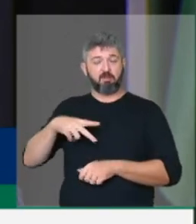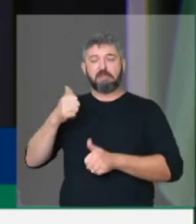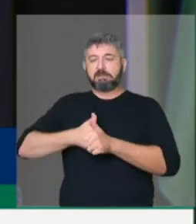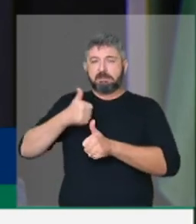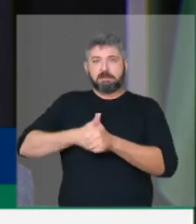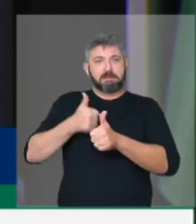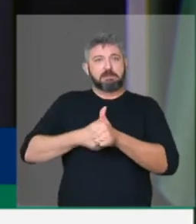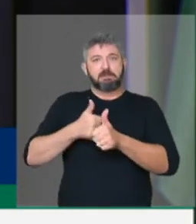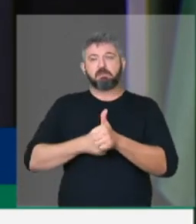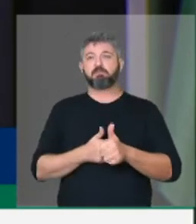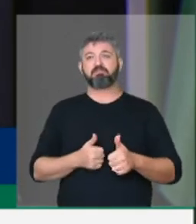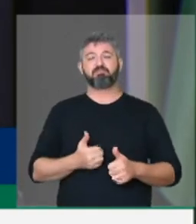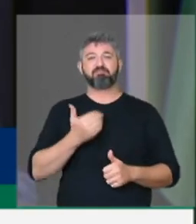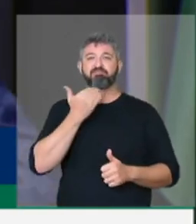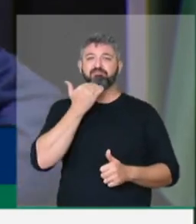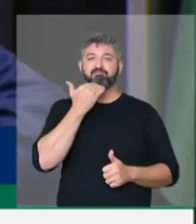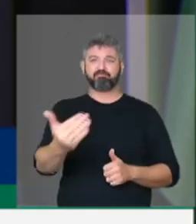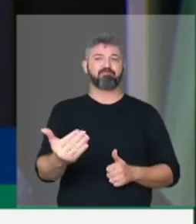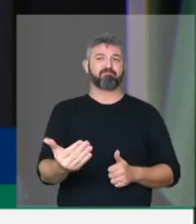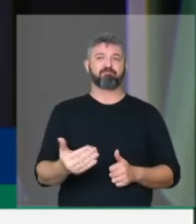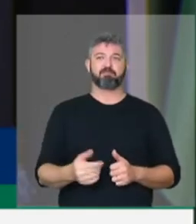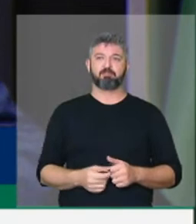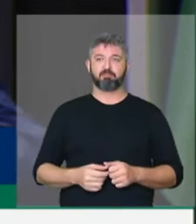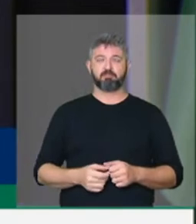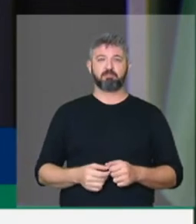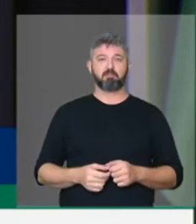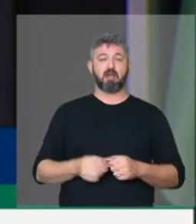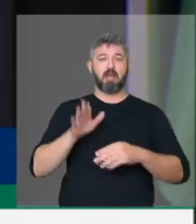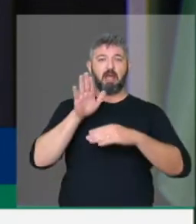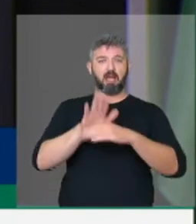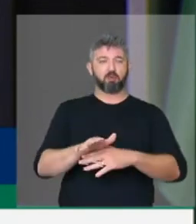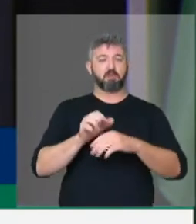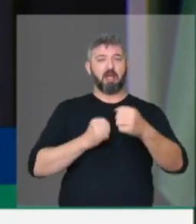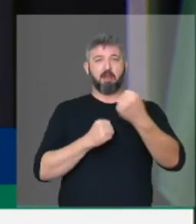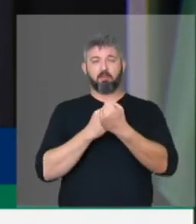PRIVADO TEM FEITO TAMBÉM TEM SIDO DESASSISTIDO E DESAMPARADOS PELO GOVERNO